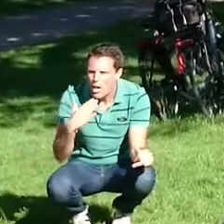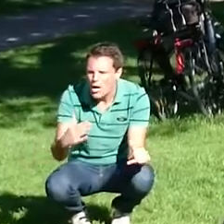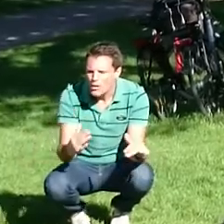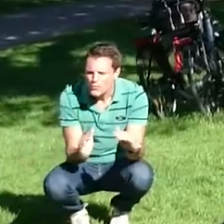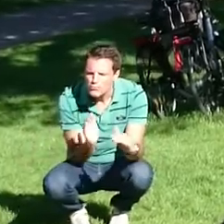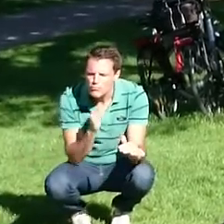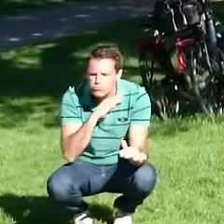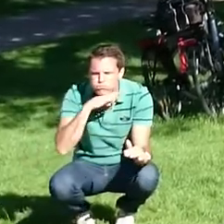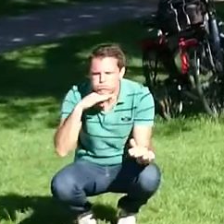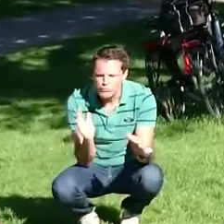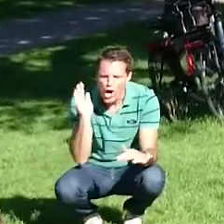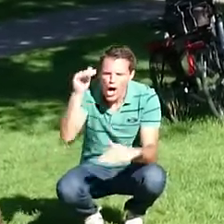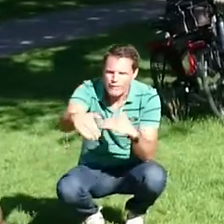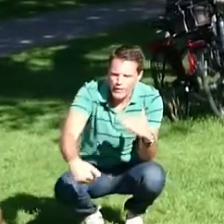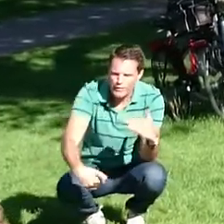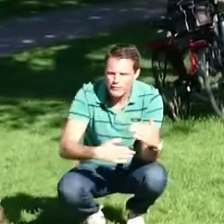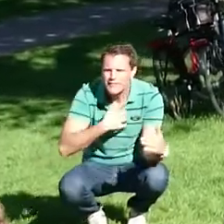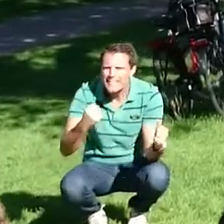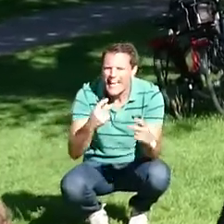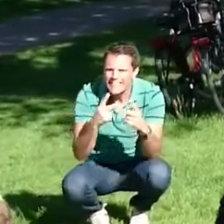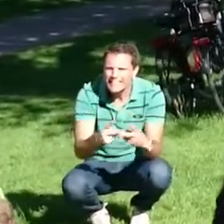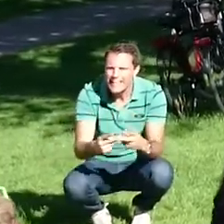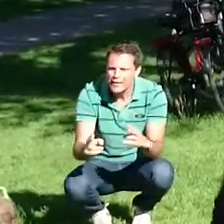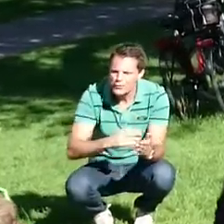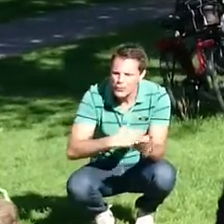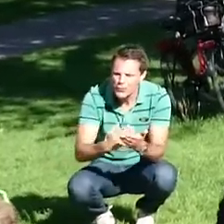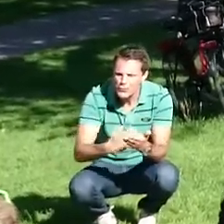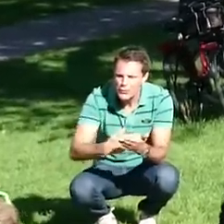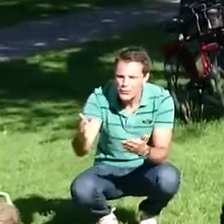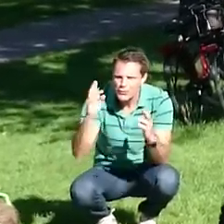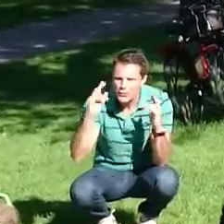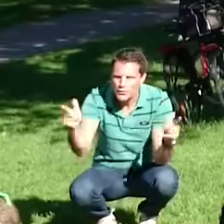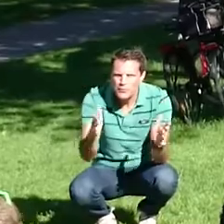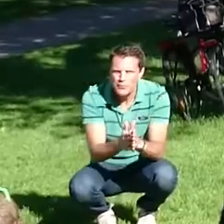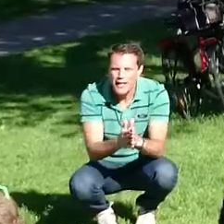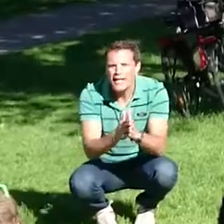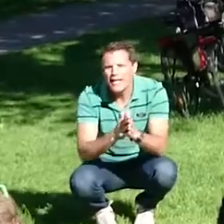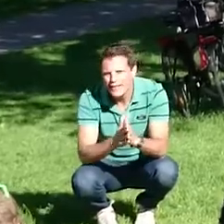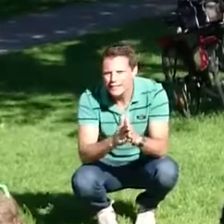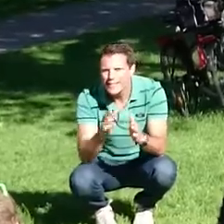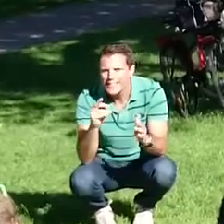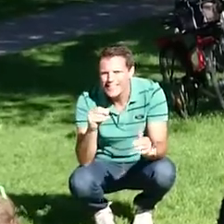Vi ska göra det igen. Ut med rasisterna! In med feministerna! [Applåder]